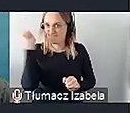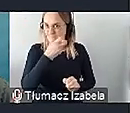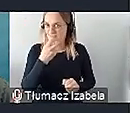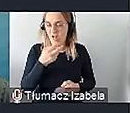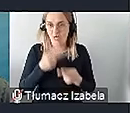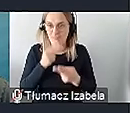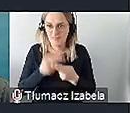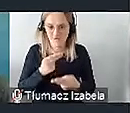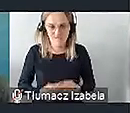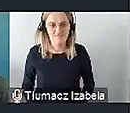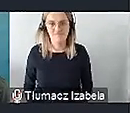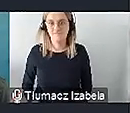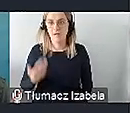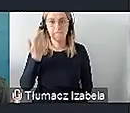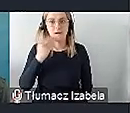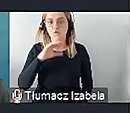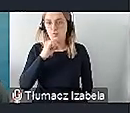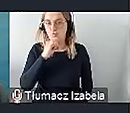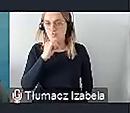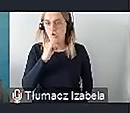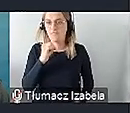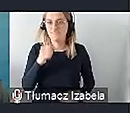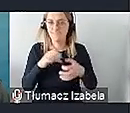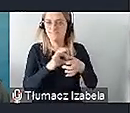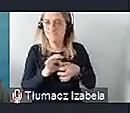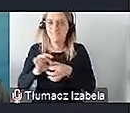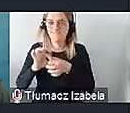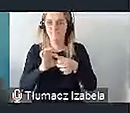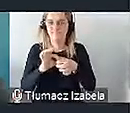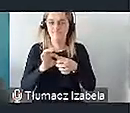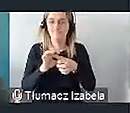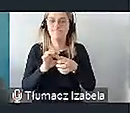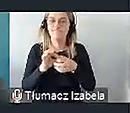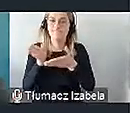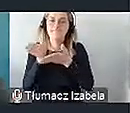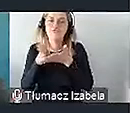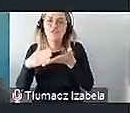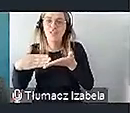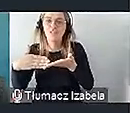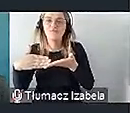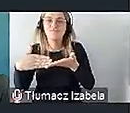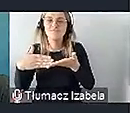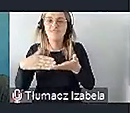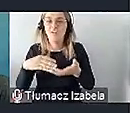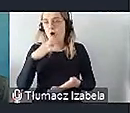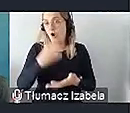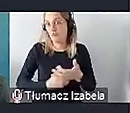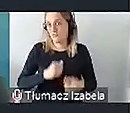Bardzo dużo się wiąże z takim elementem jakby... korzyści dla samego siebie,